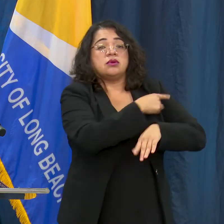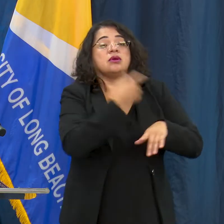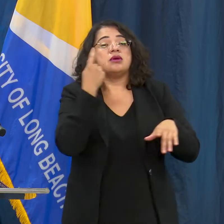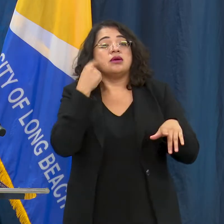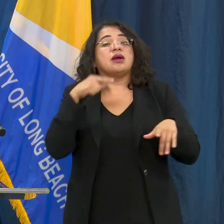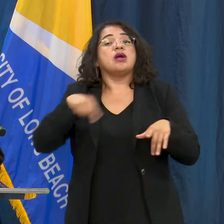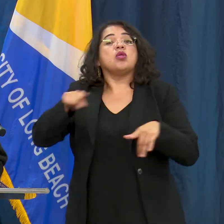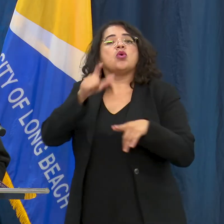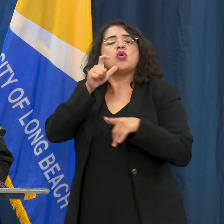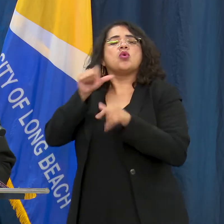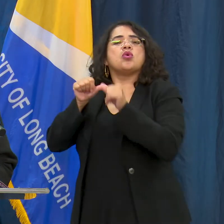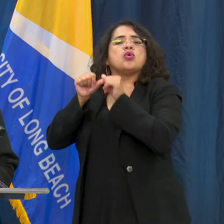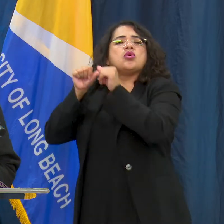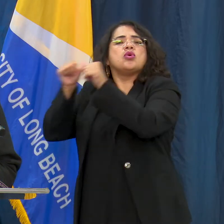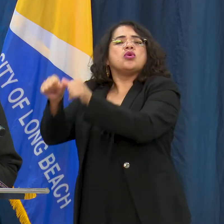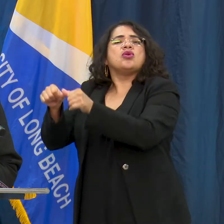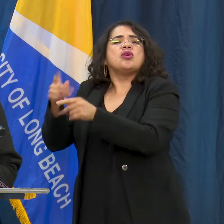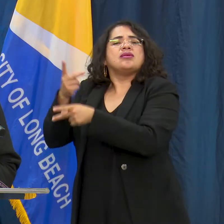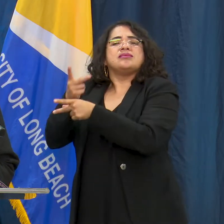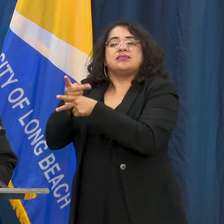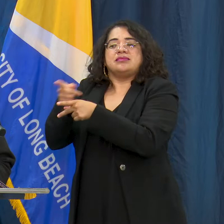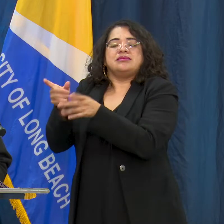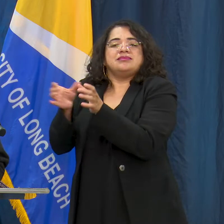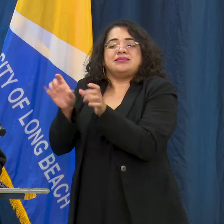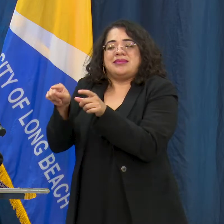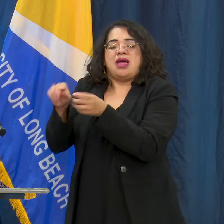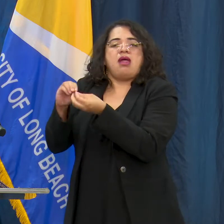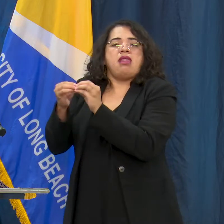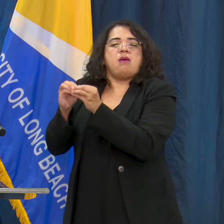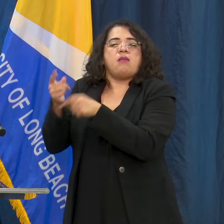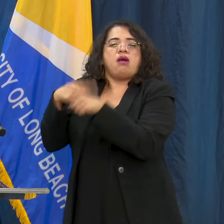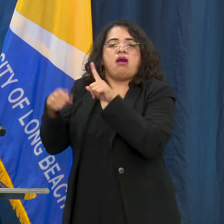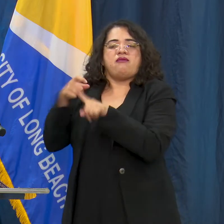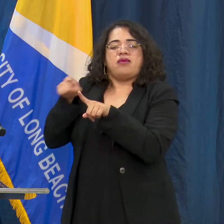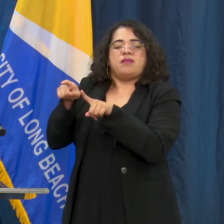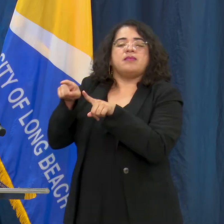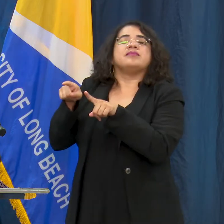schedule an un poco más en el Hospital tienen sousou's los tenemos mana